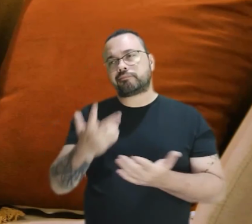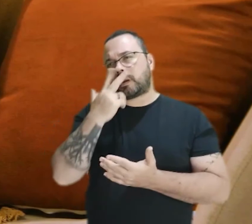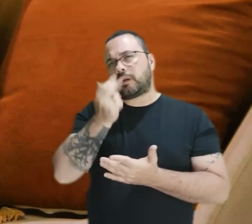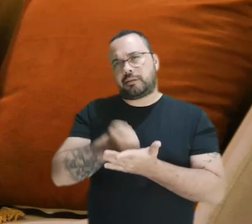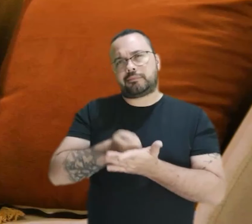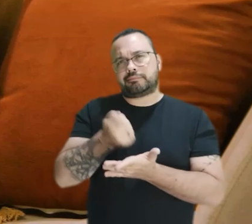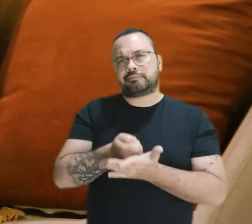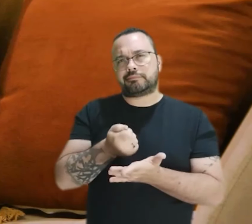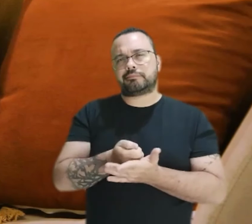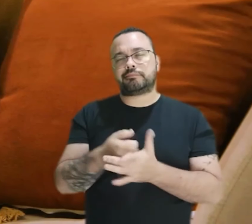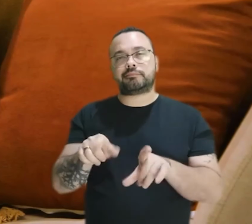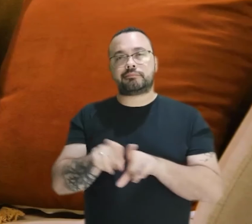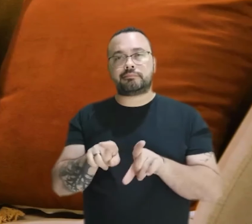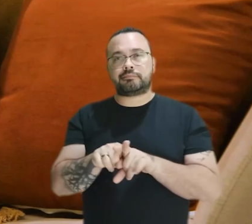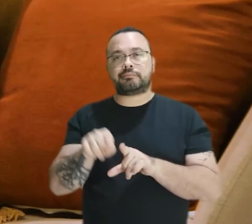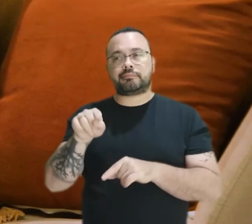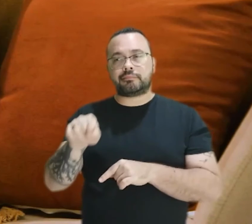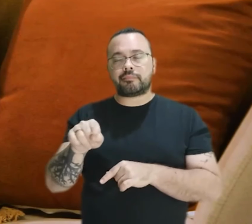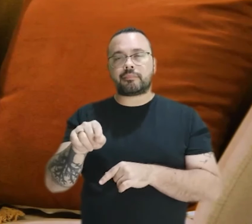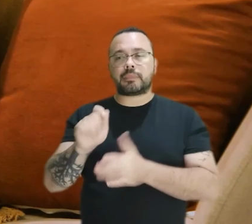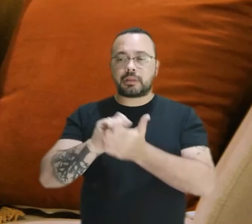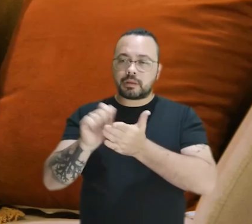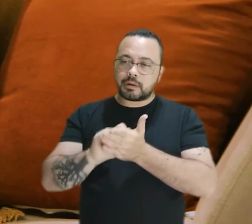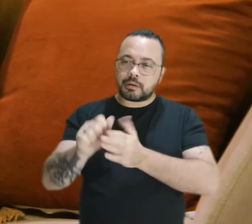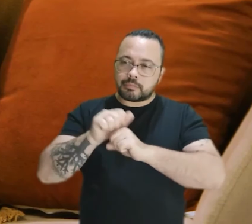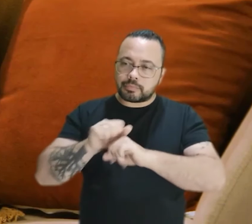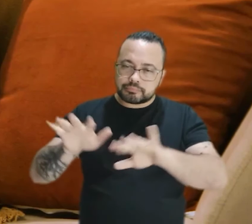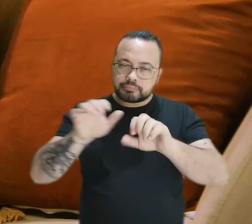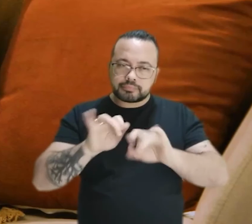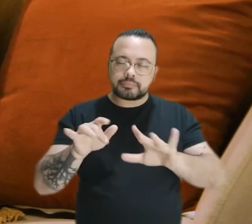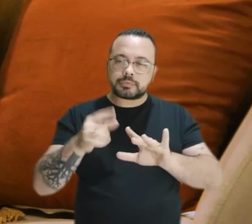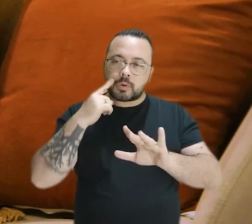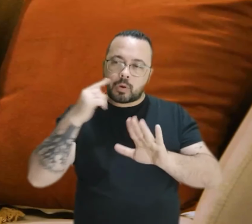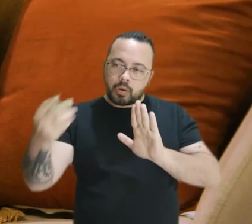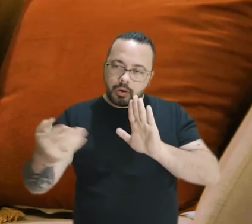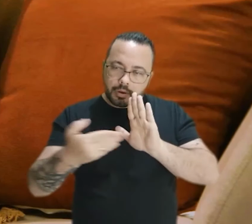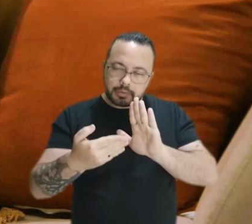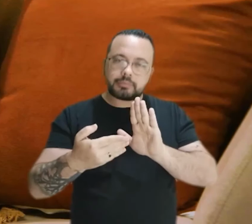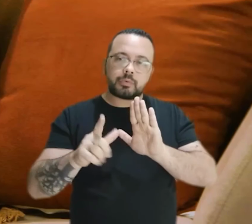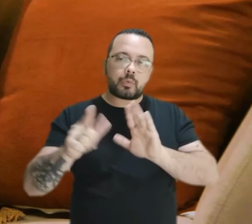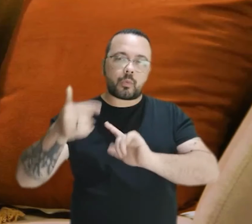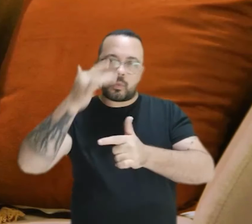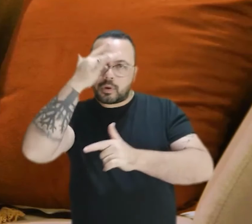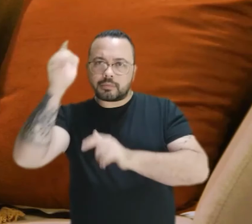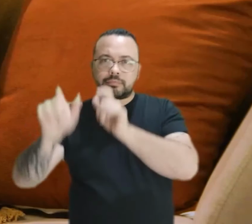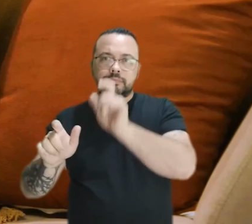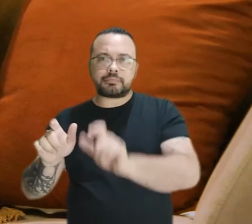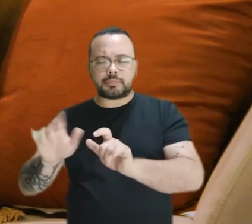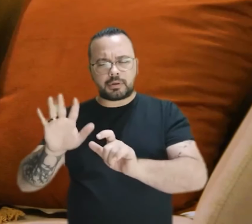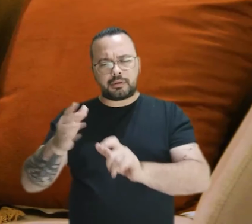e compartilhar o que tá escrevendo com outras pessoas. Não necessariamente com poetas, porque, às vezes, você não